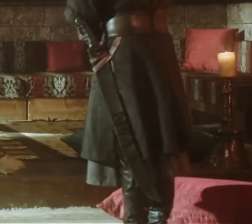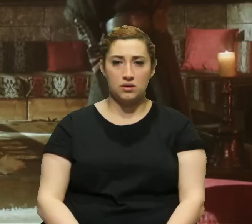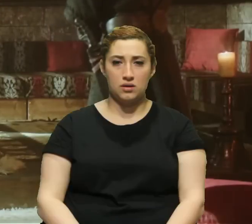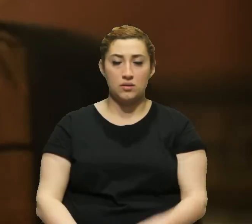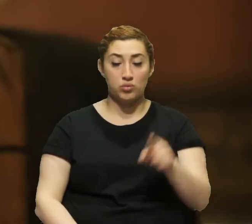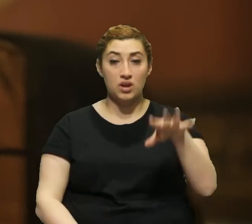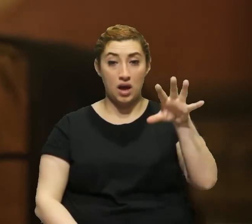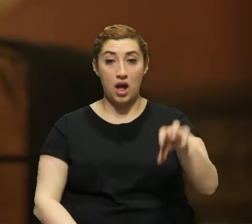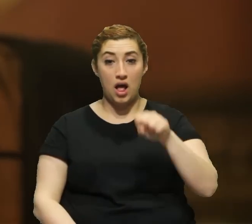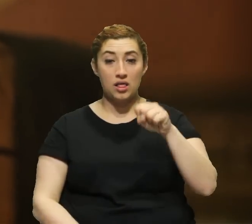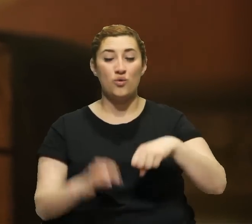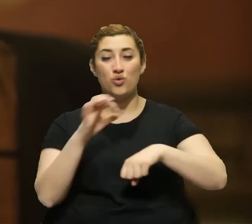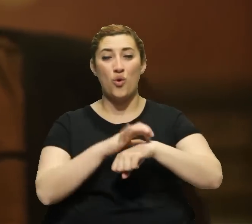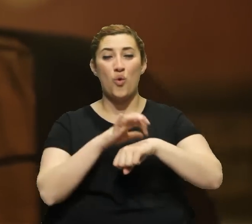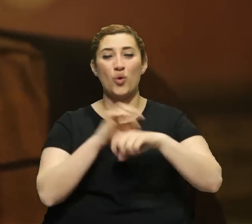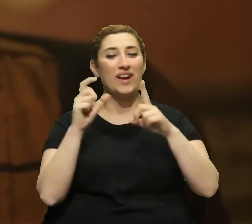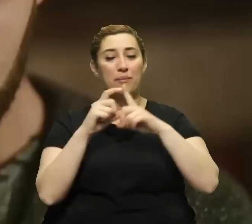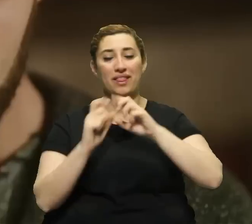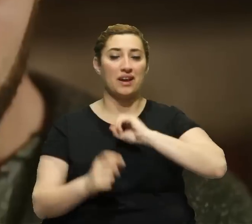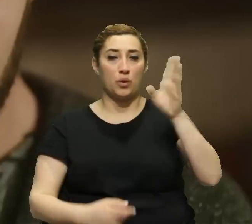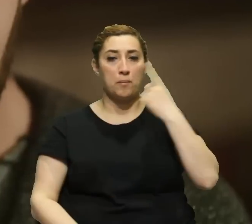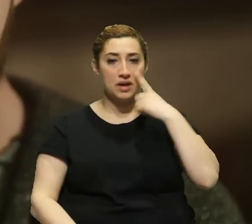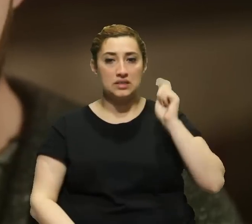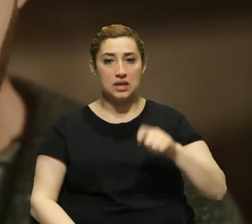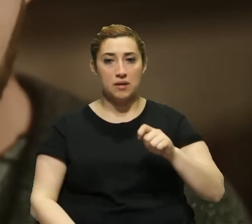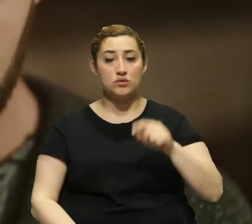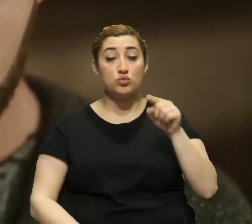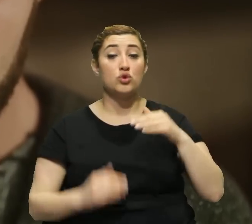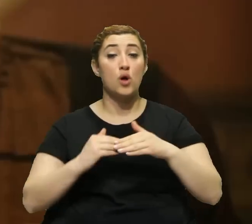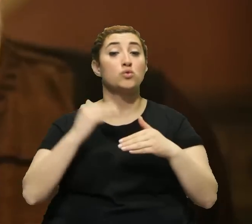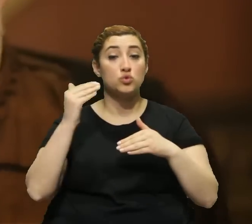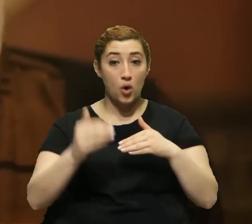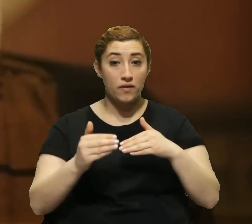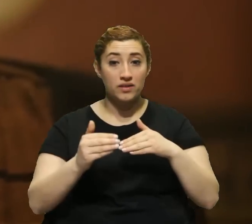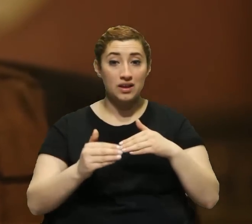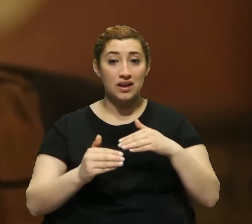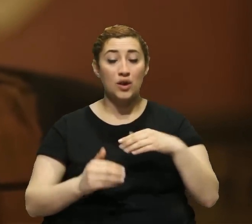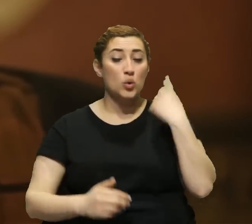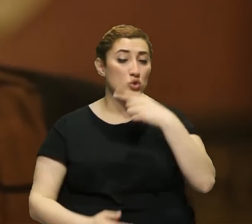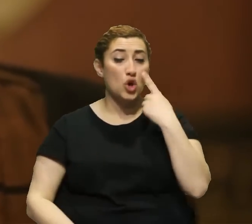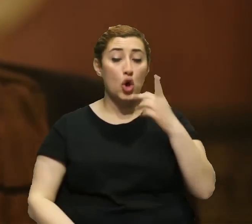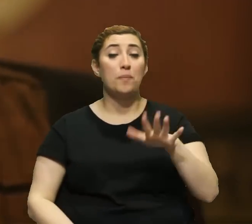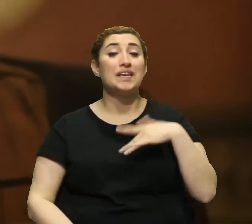Alın, Tabip Dimitri'ye götürün bunu. Bundan böyle ne yüzünü görmek isteriz...